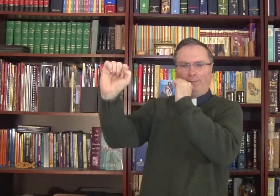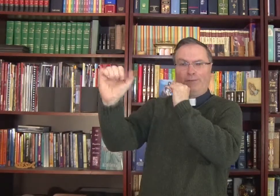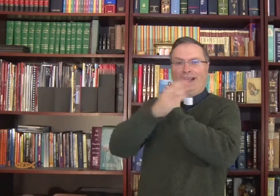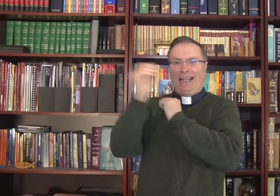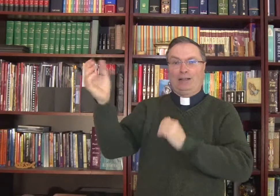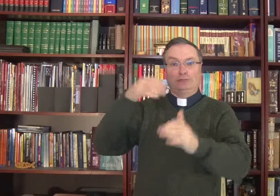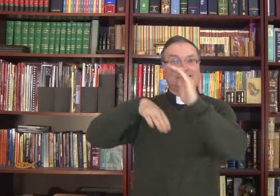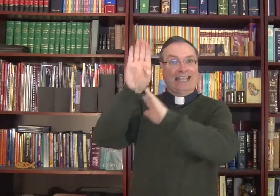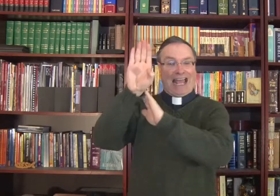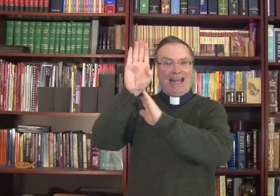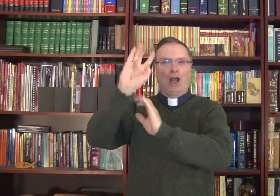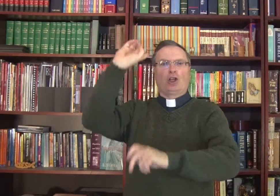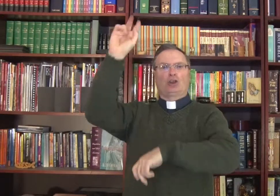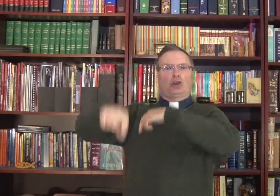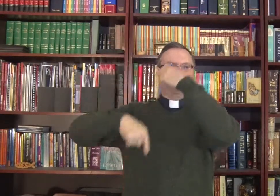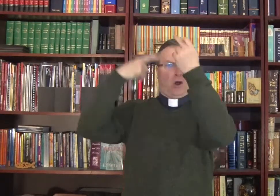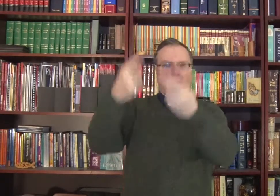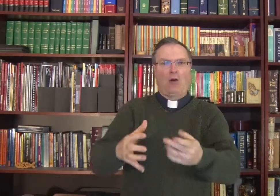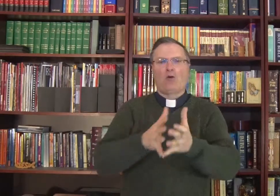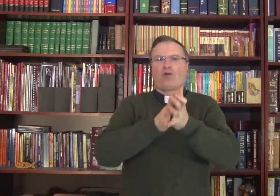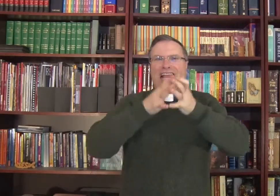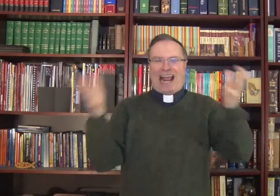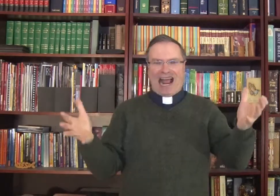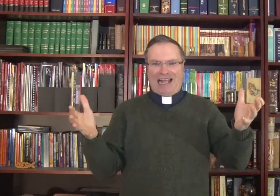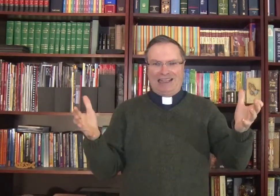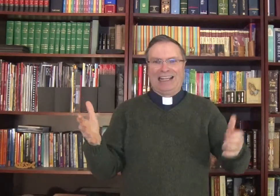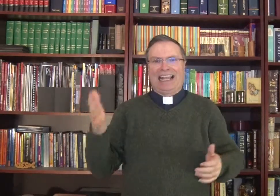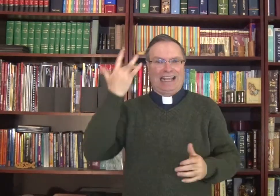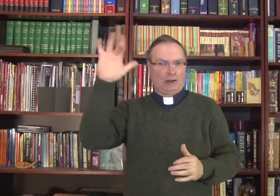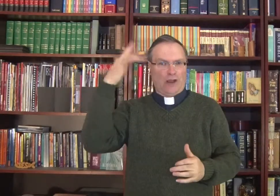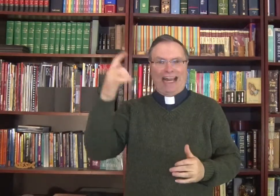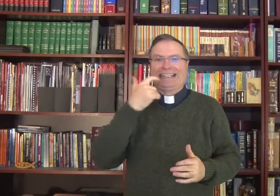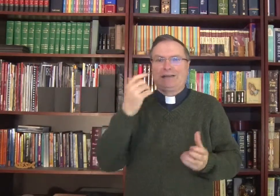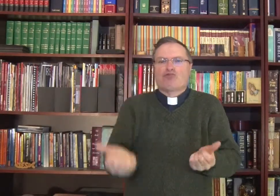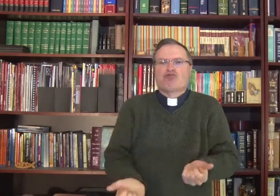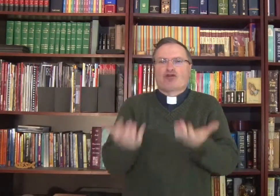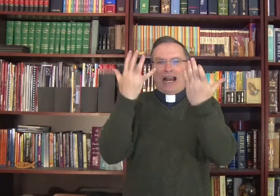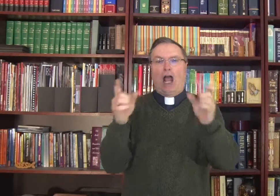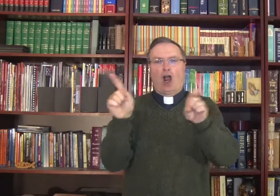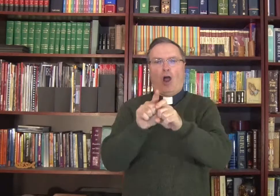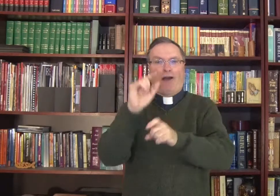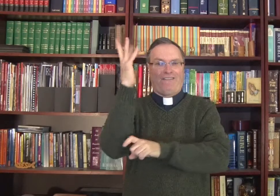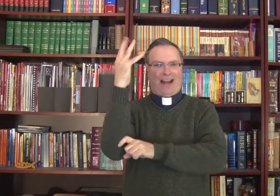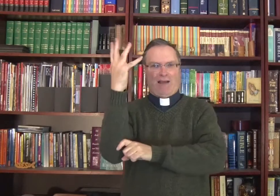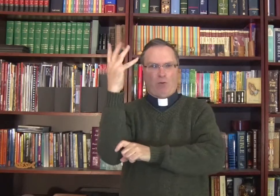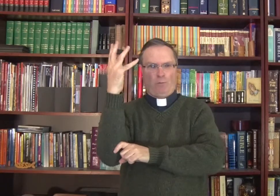et du ciel tomba une grande étoile qui brûlait comme un flambeau;